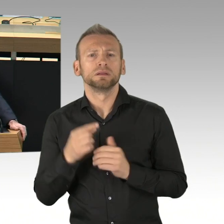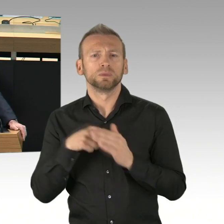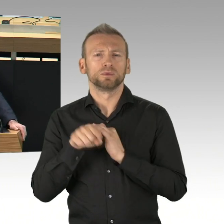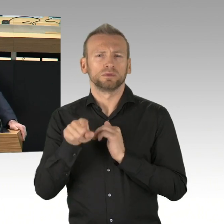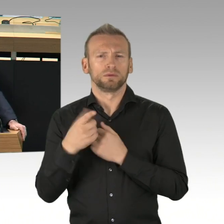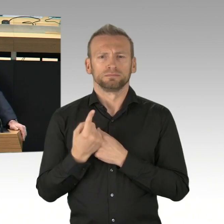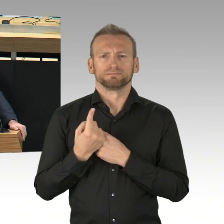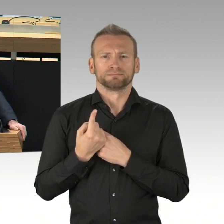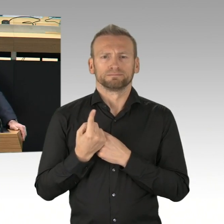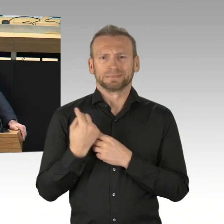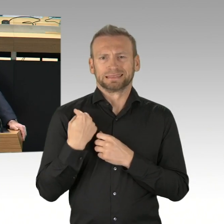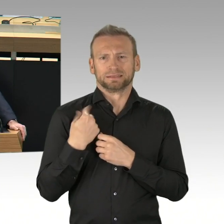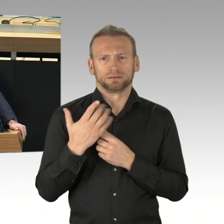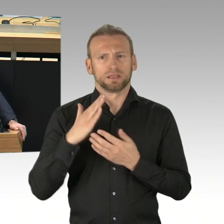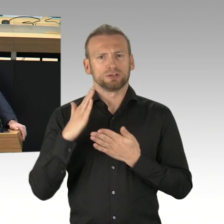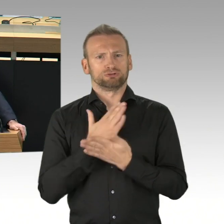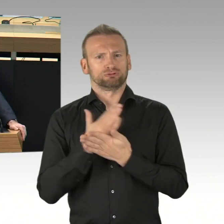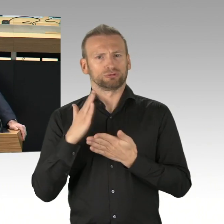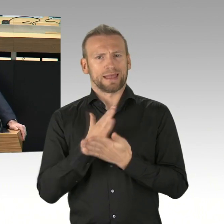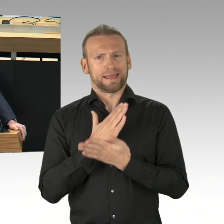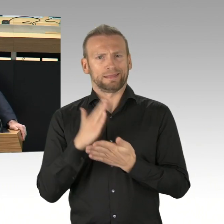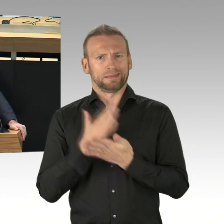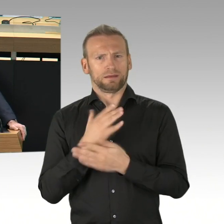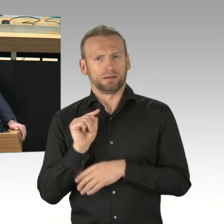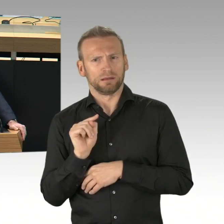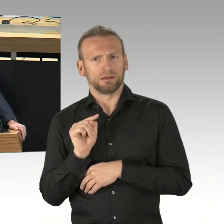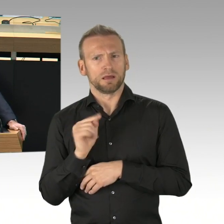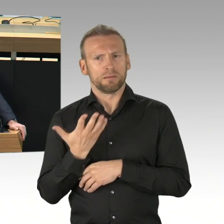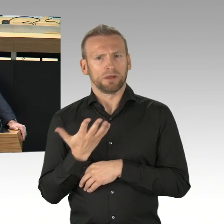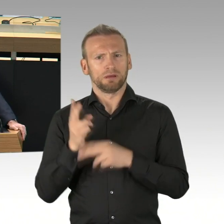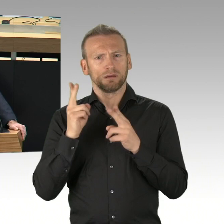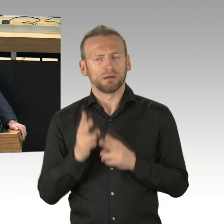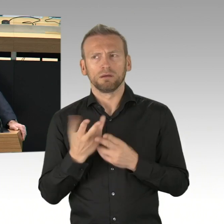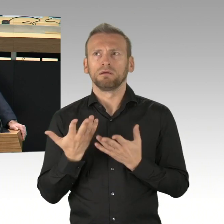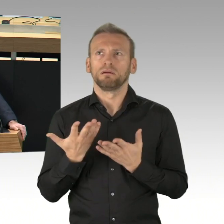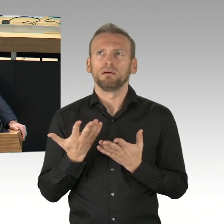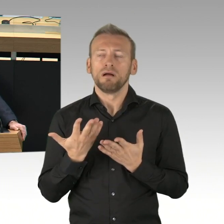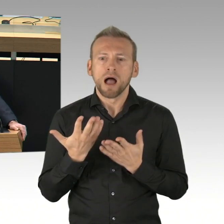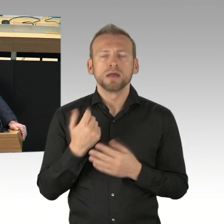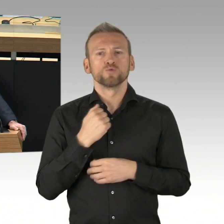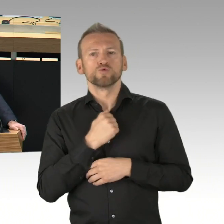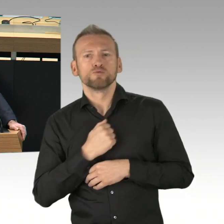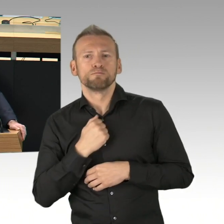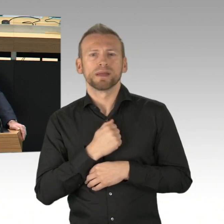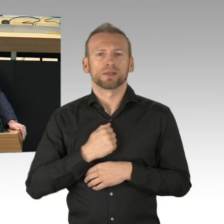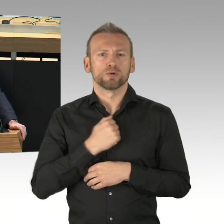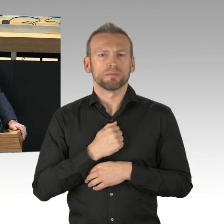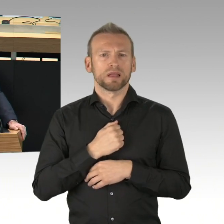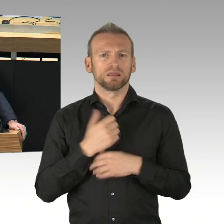die CDU-Fraktion lehnt die Spaltung unserer Stadt ab. Wir lehnen es ab, dass sich Mieter und Vermieter massenhaft über alle Instanzen und über Jahre